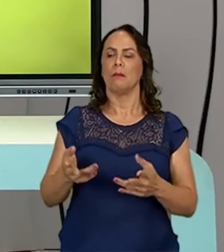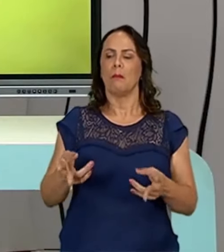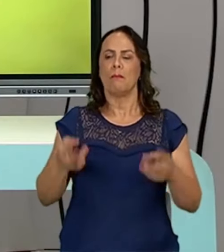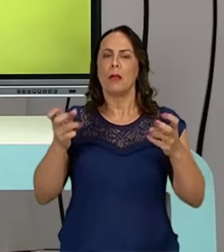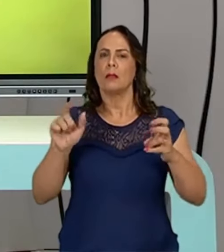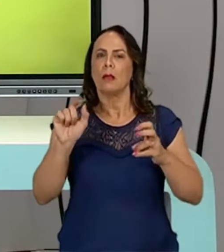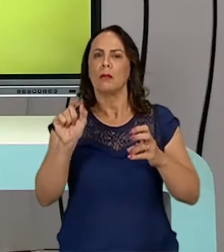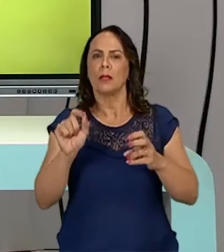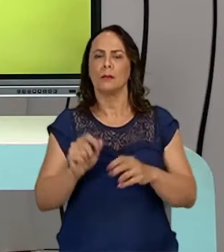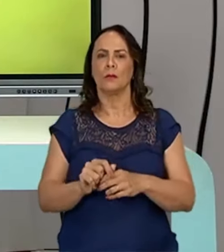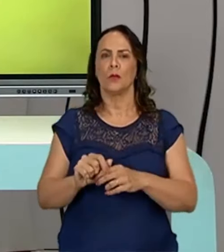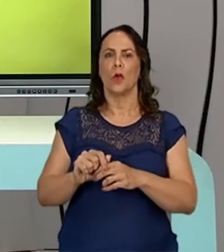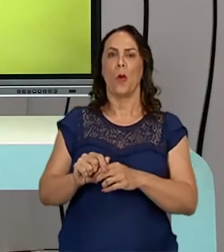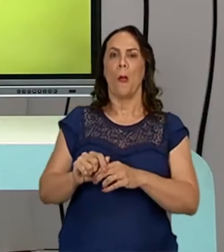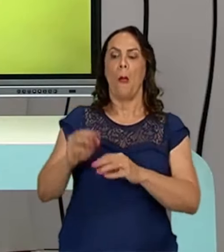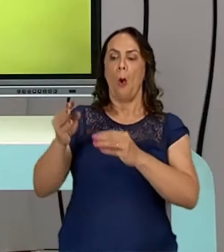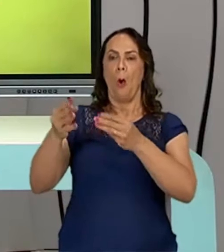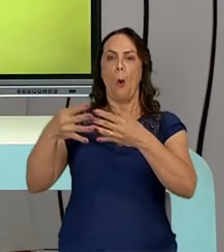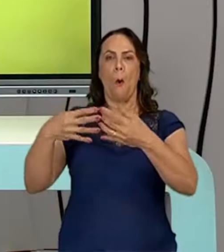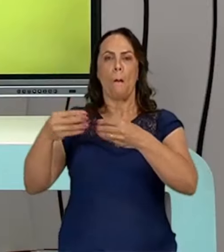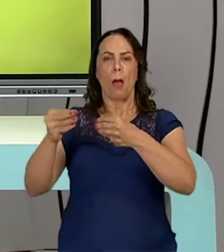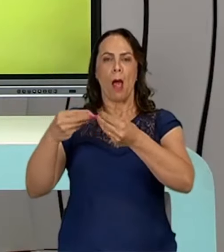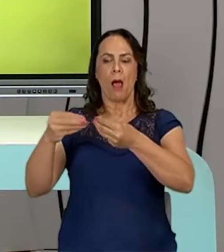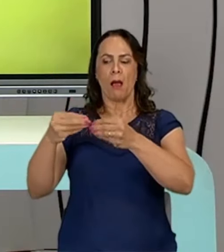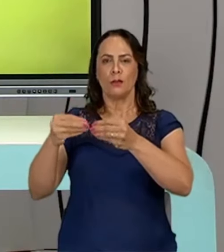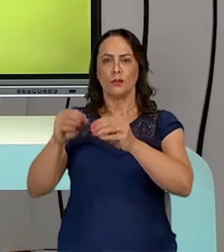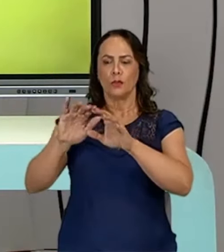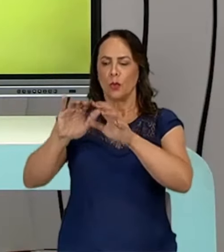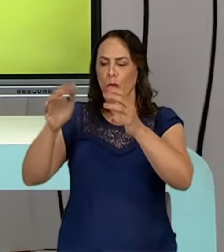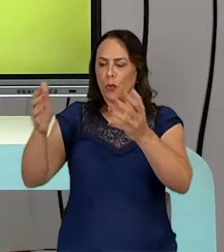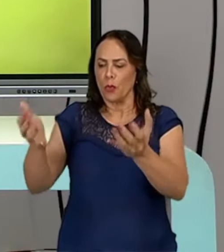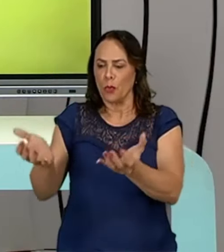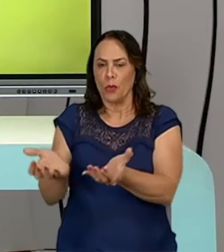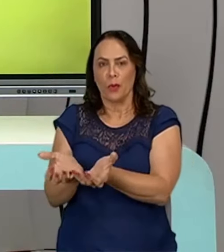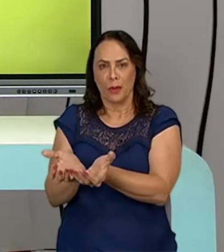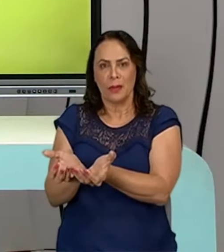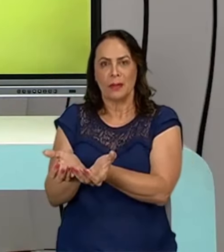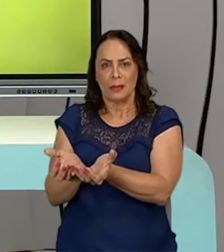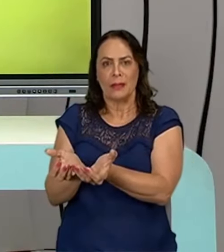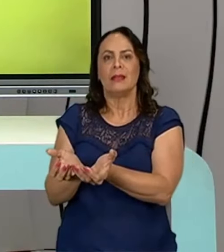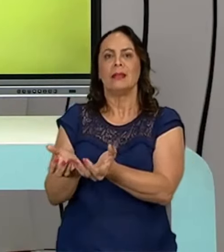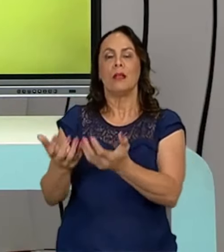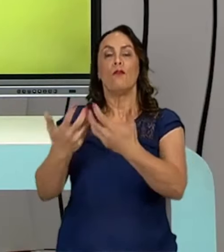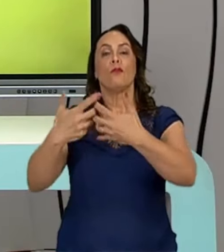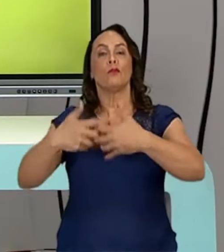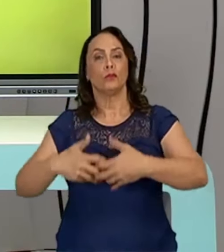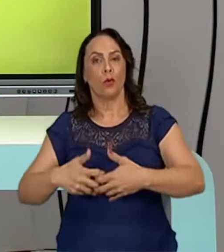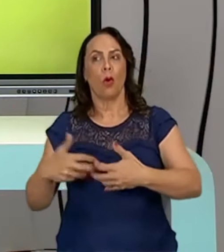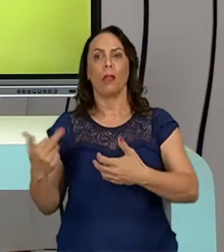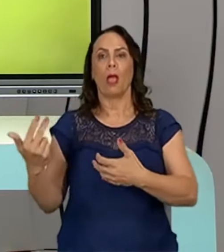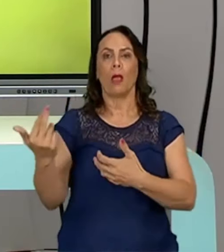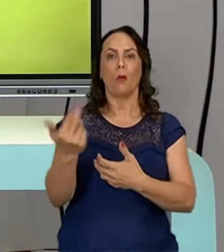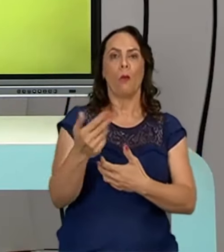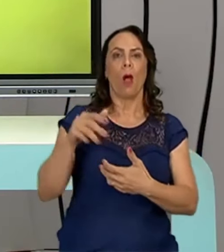plástico ele tem uma função que é a mesma função da atmosfera. Depois você me conta que que você acha que aconteceu aqui.